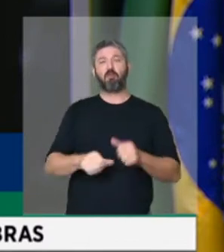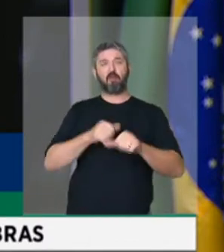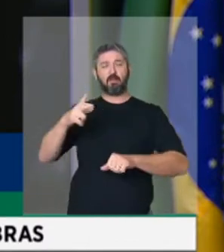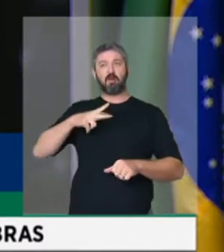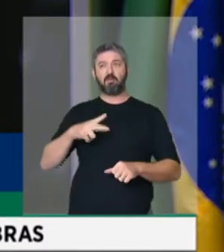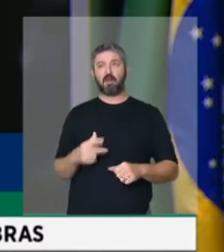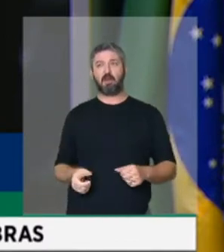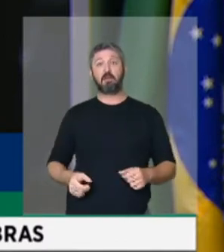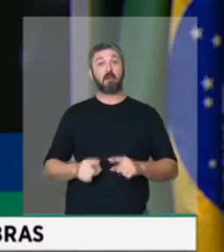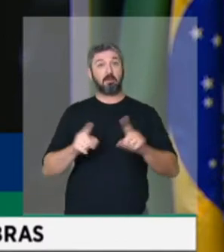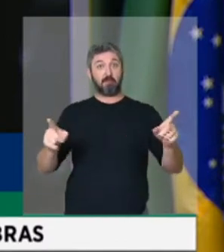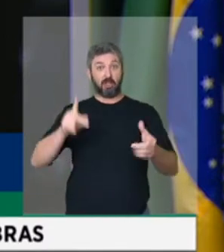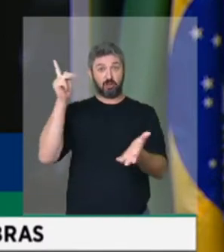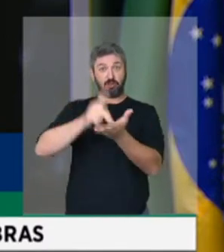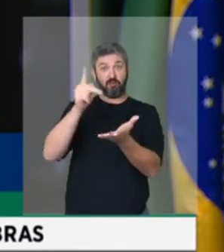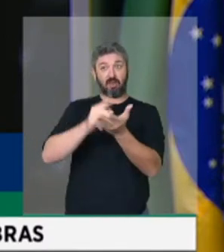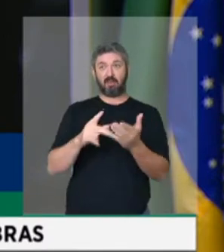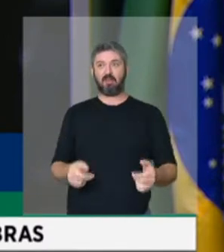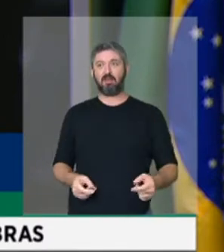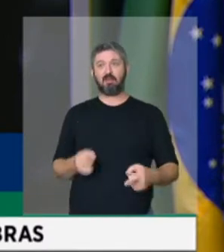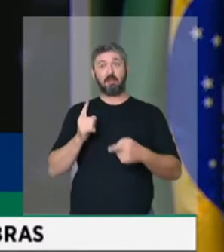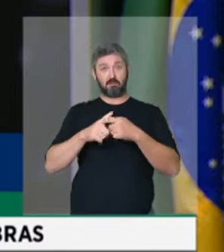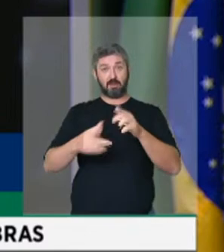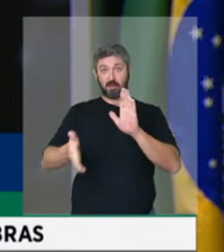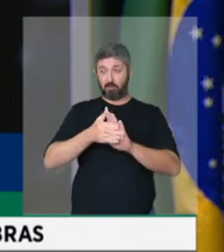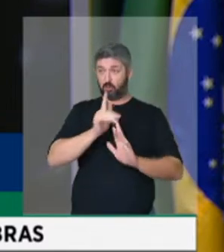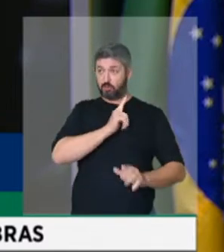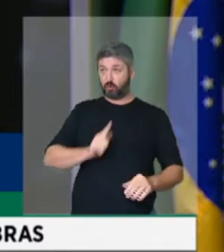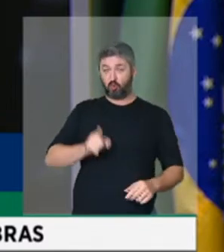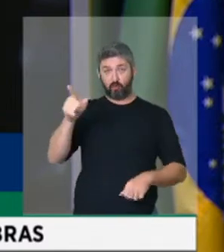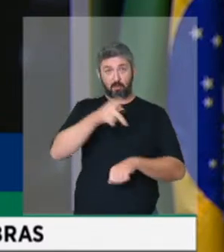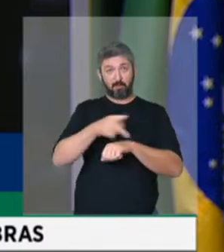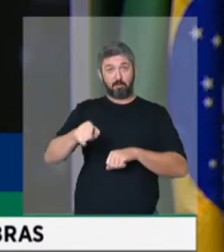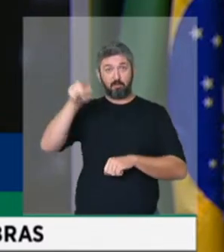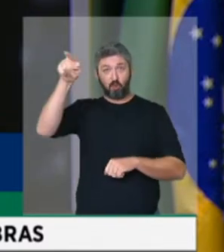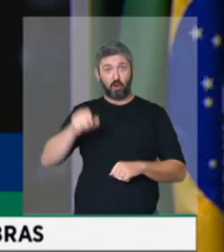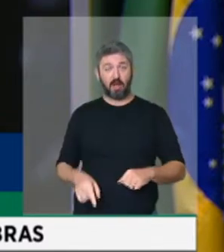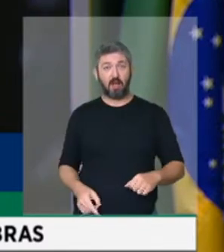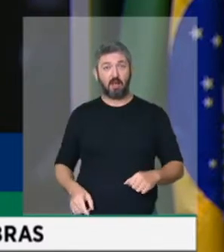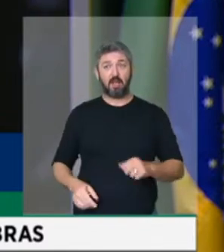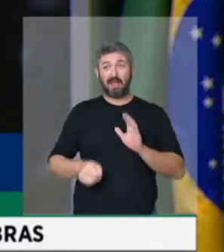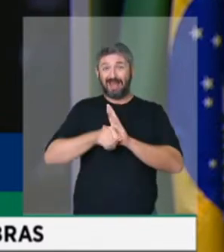BOM SABER QUE O PSD É A FAVOR DE PRIVATIZAÇÕES DE VERDADE, SEJA ELA DA PETROBRAS, DA ELETROBRAS, DE TODAS. QUERO